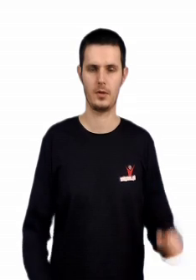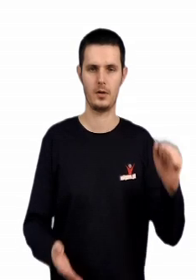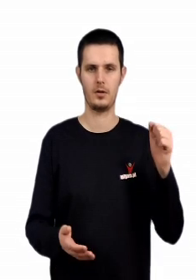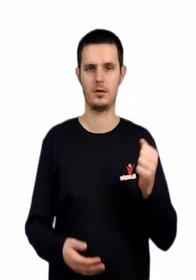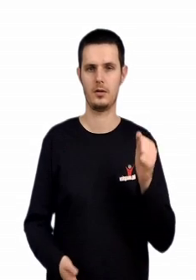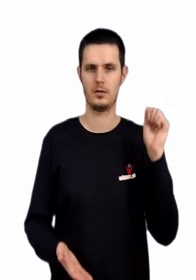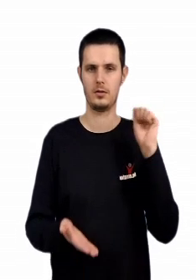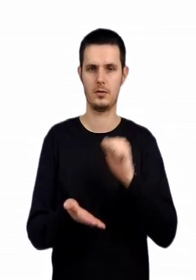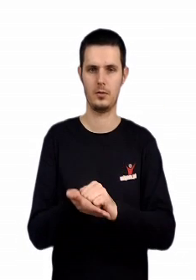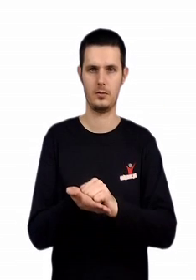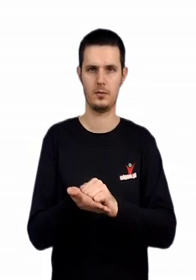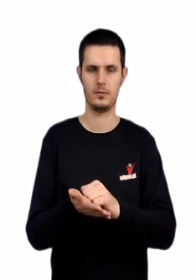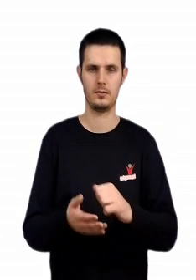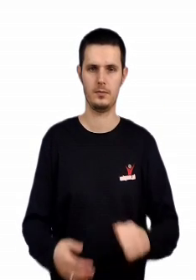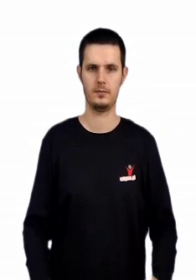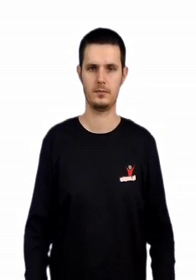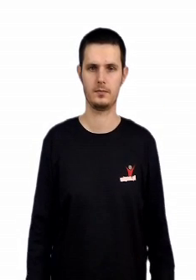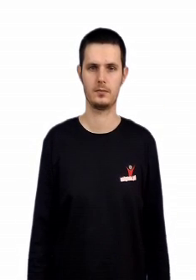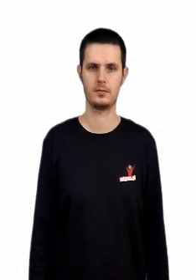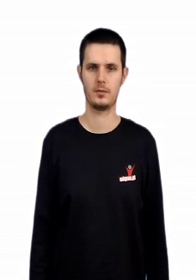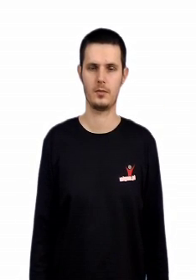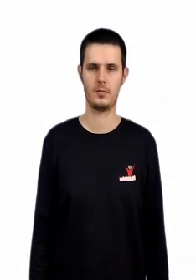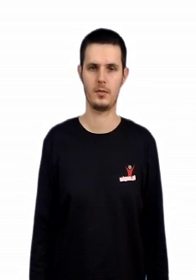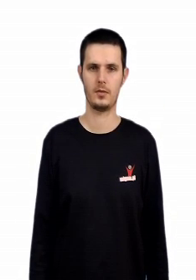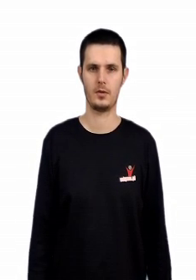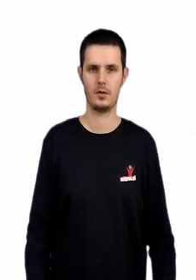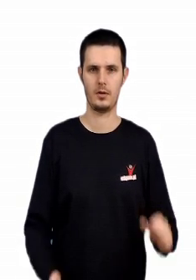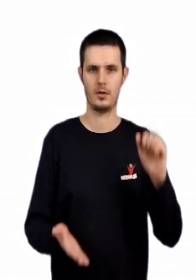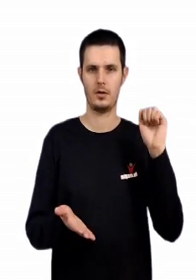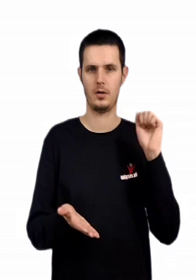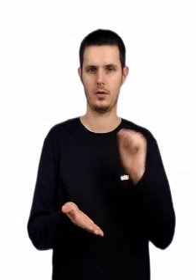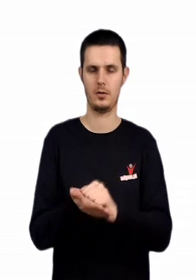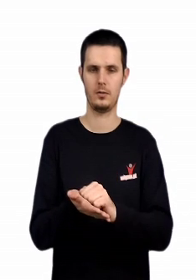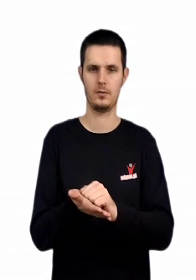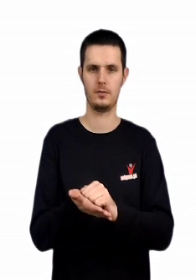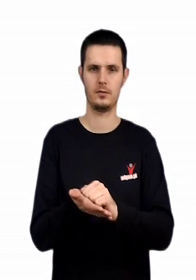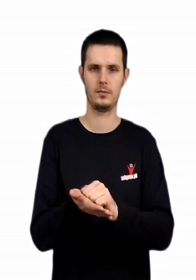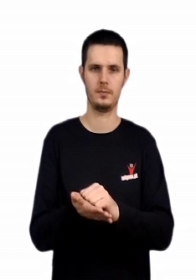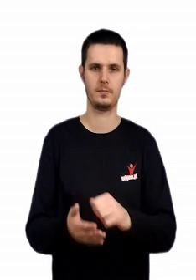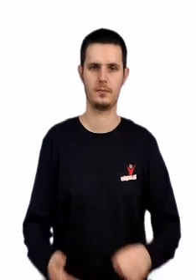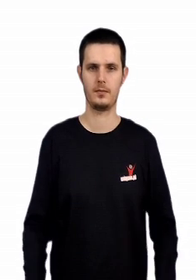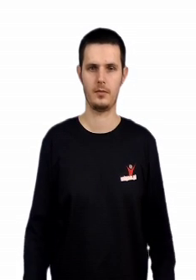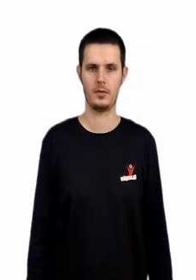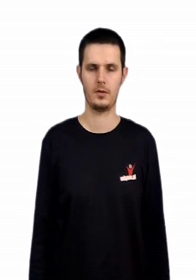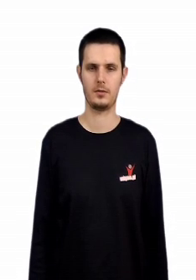GOTÓWKA